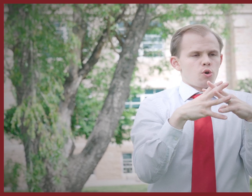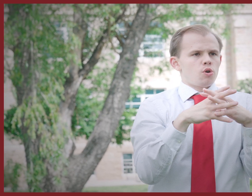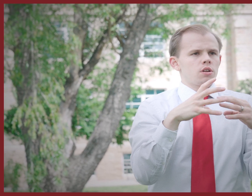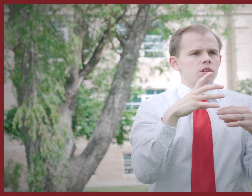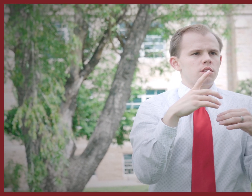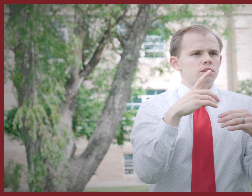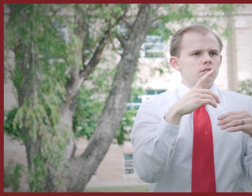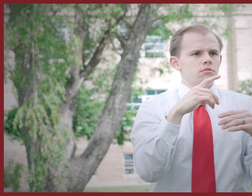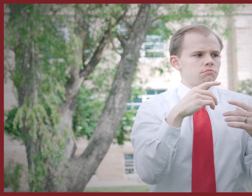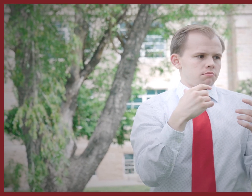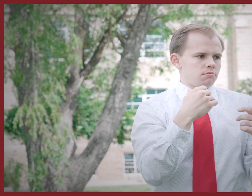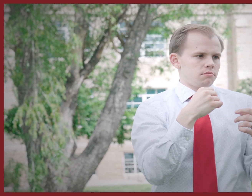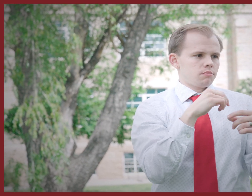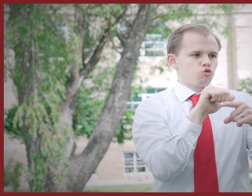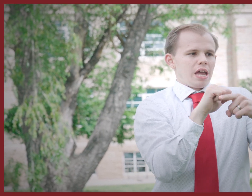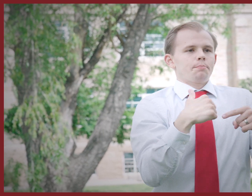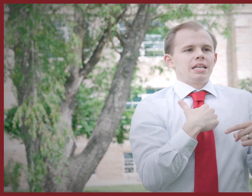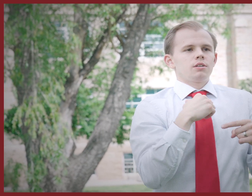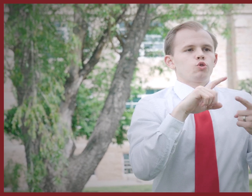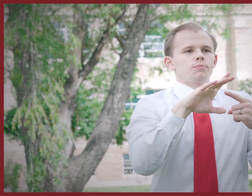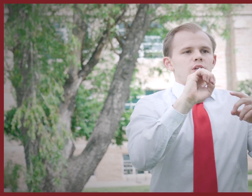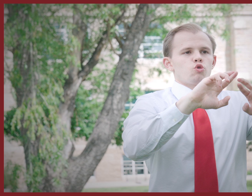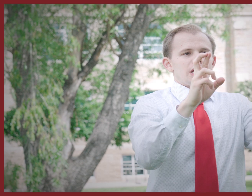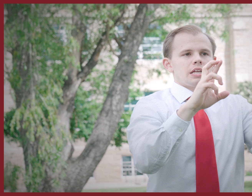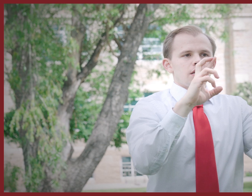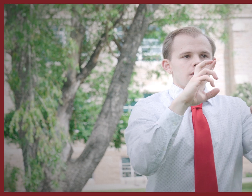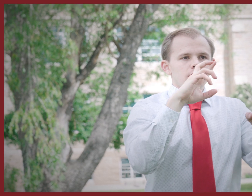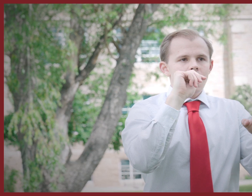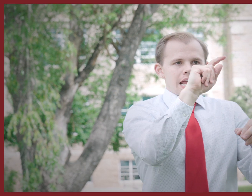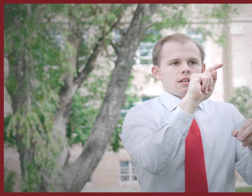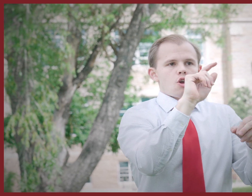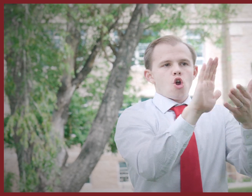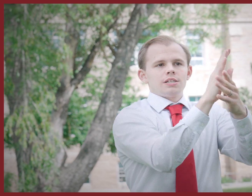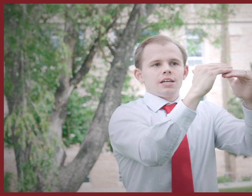que fútbol de 8 hombres me entrenó para estar listo